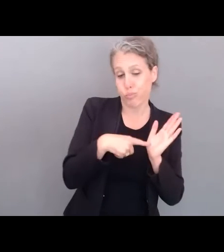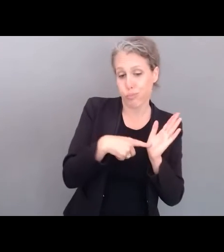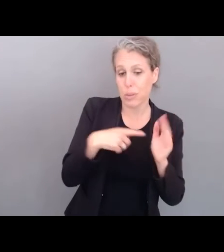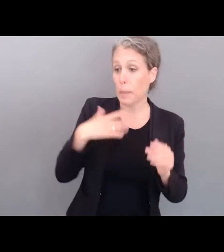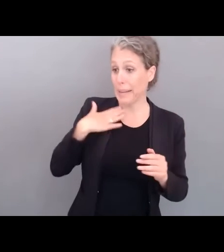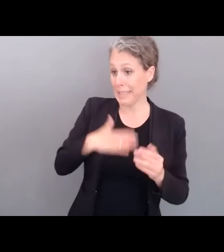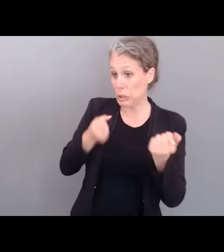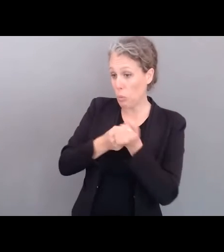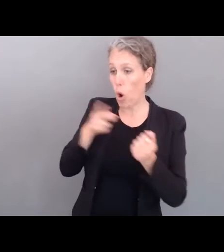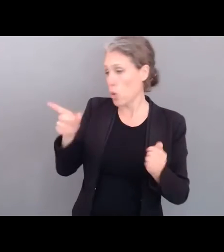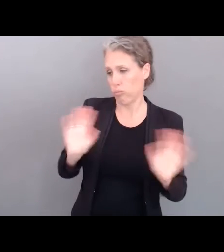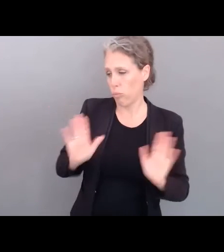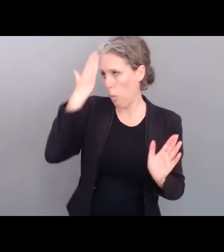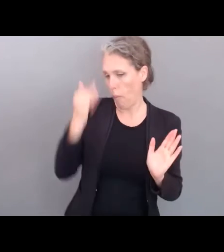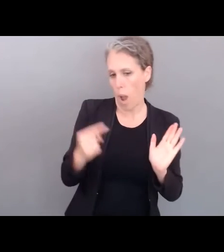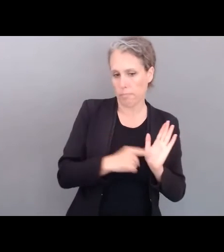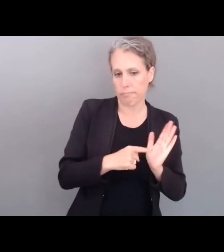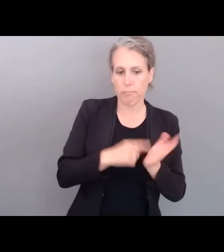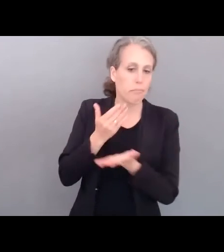emergencia, pero se consideró como una excusa para excluirlos del